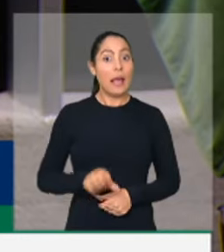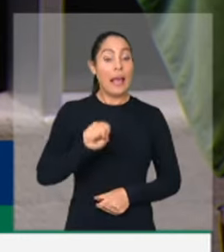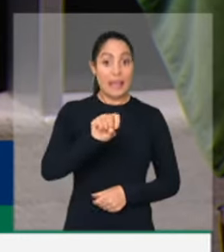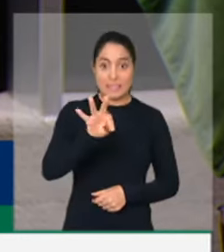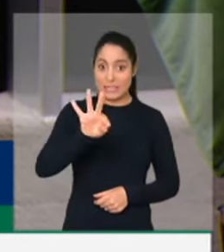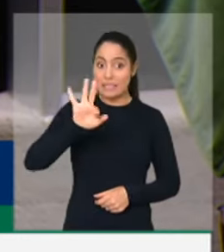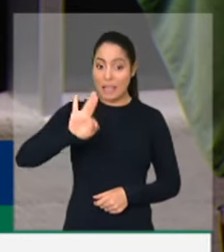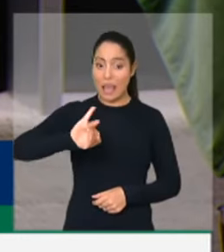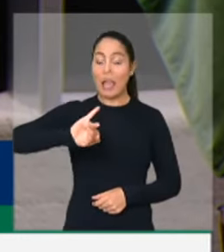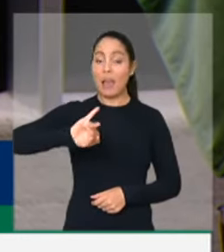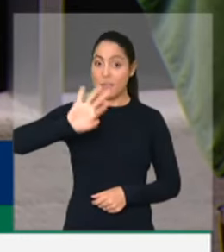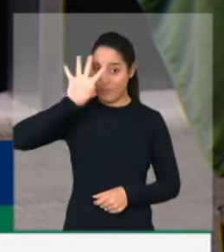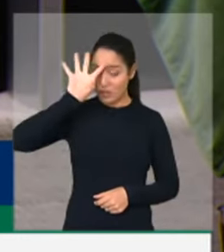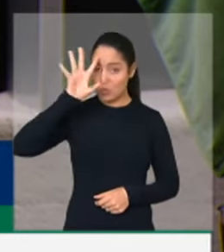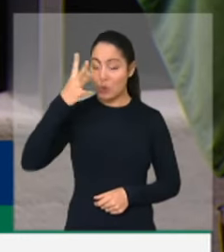DEVOLVE AO NOSSO POVO, AO PAUSA A ESPERANÇA DE QUE O